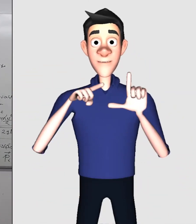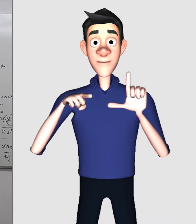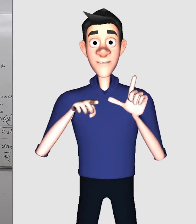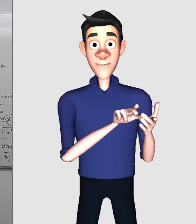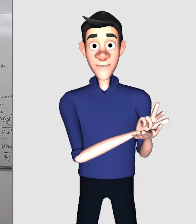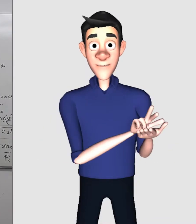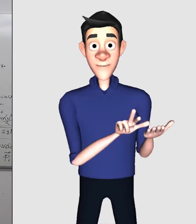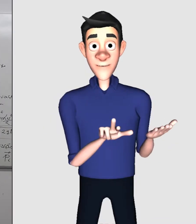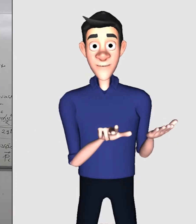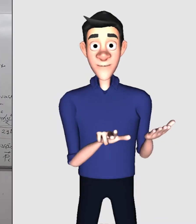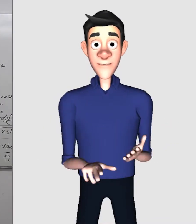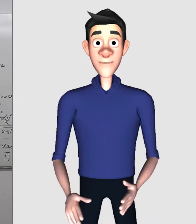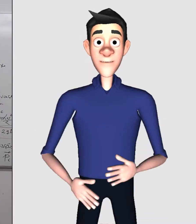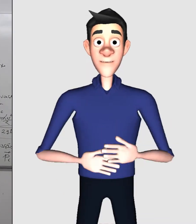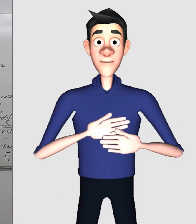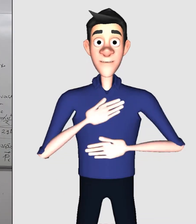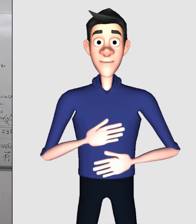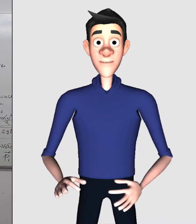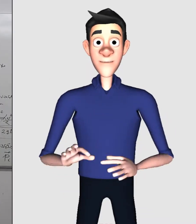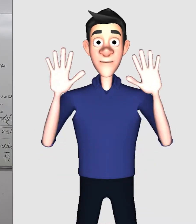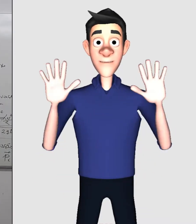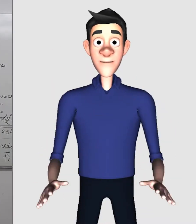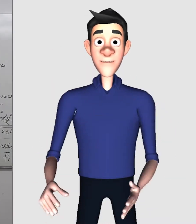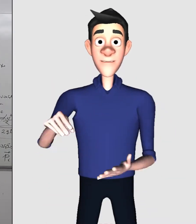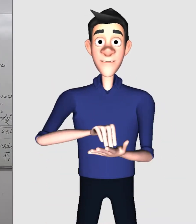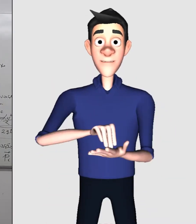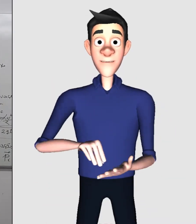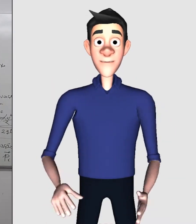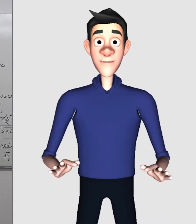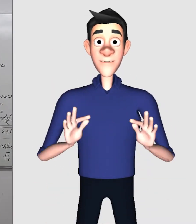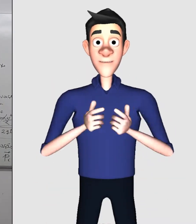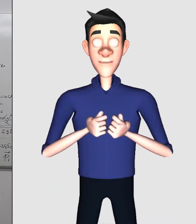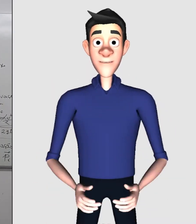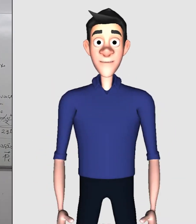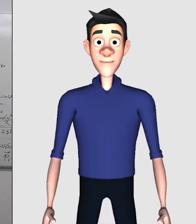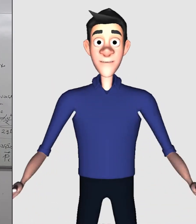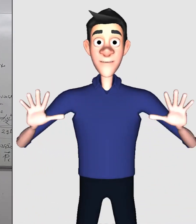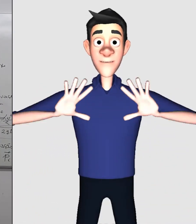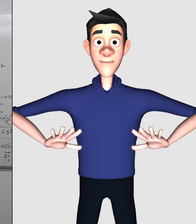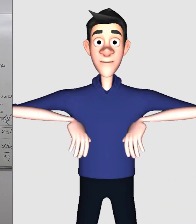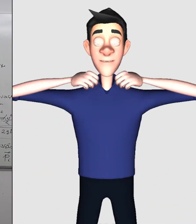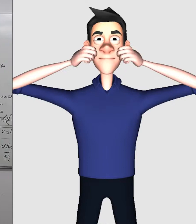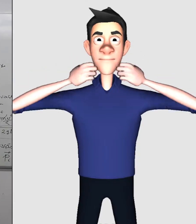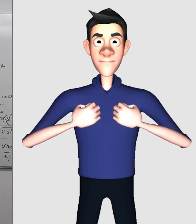Precisamos calcular a frequência natural do sistema